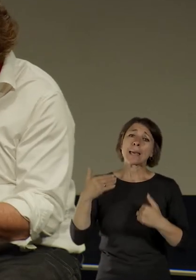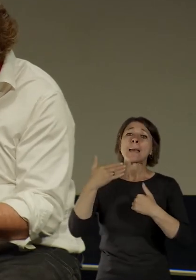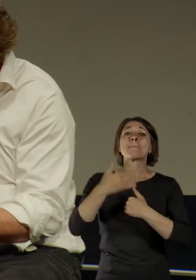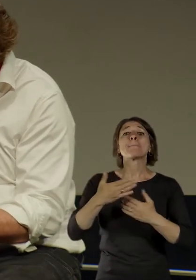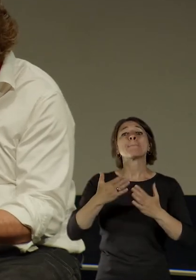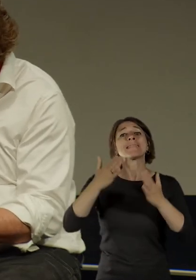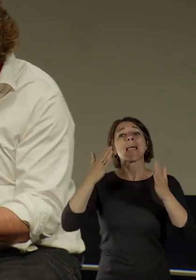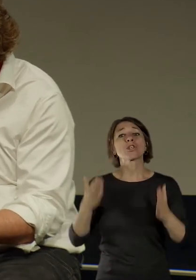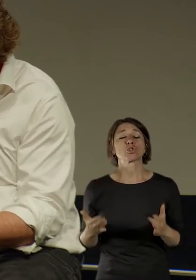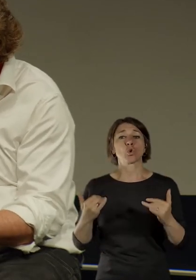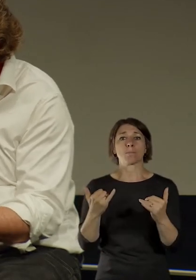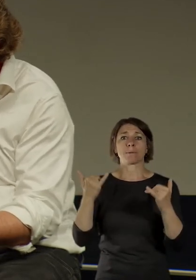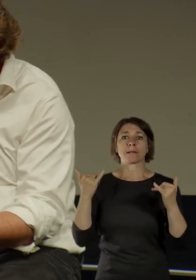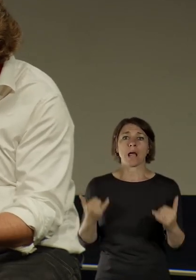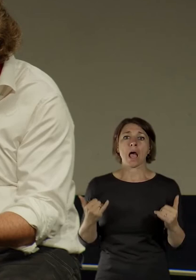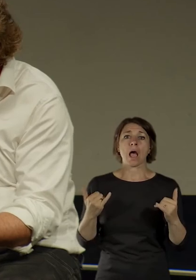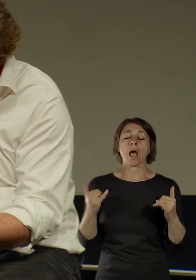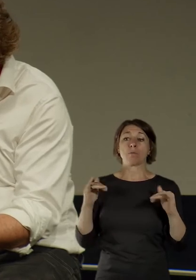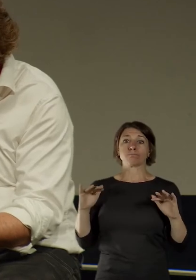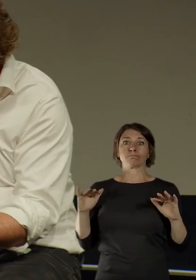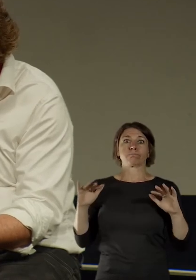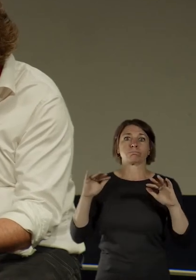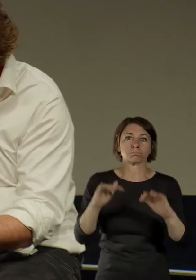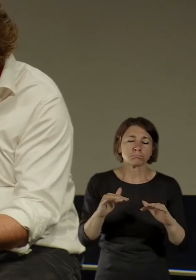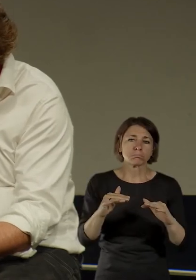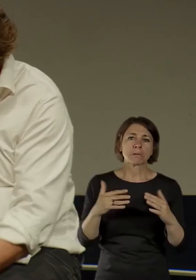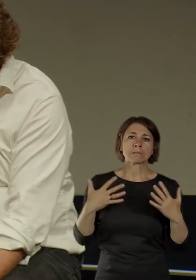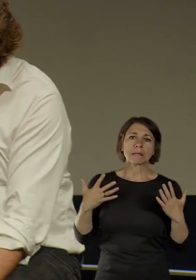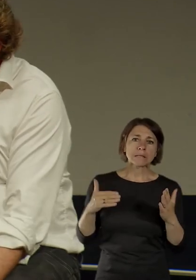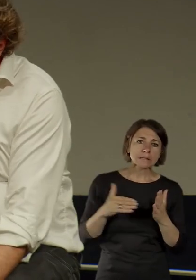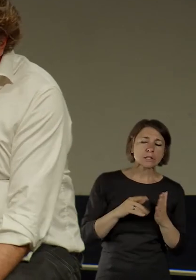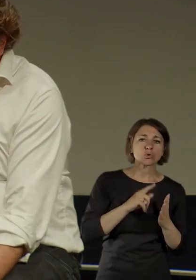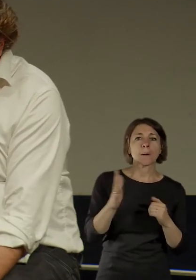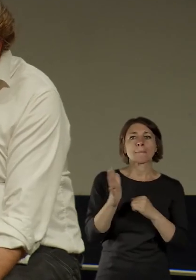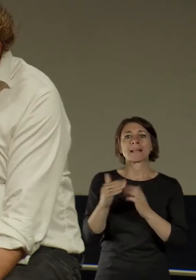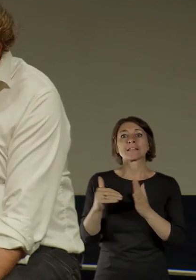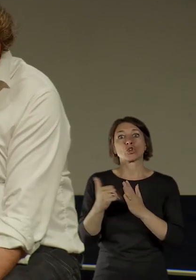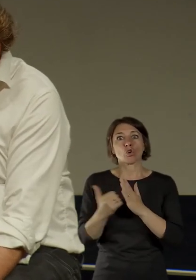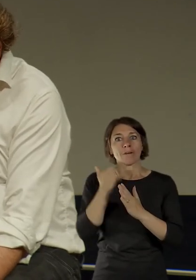Nevíme úplně přesně, protože technologie vlastně selhávají ve